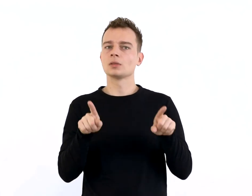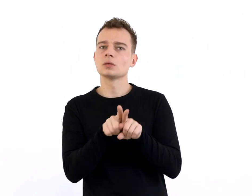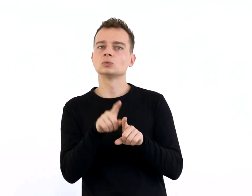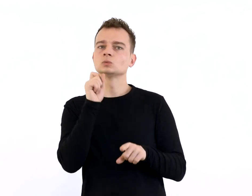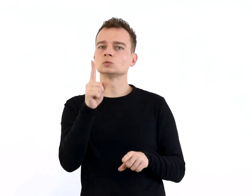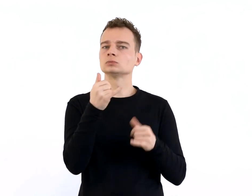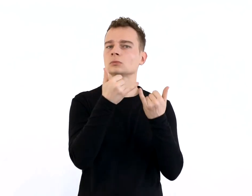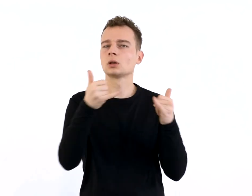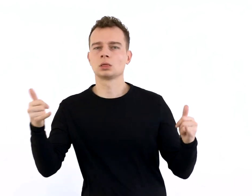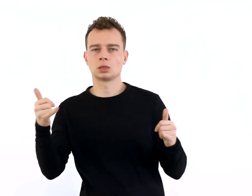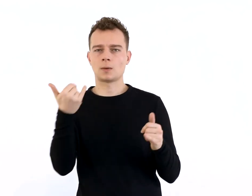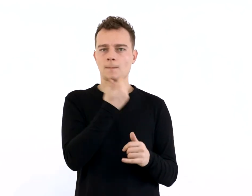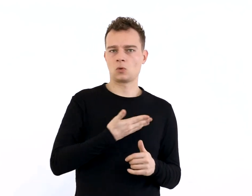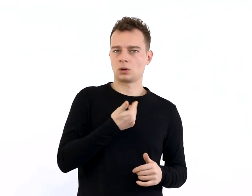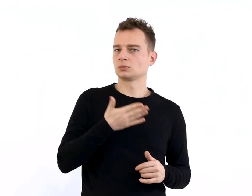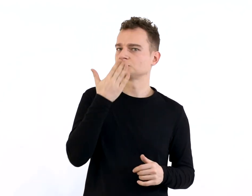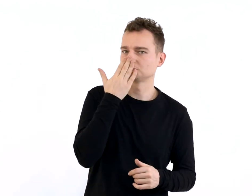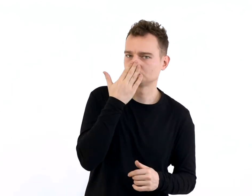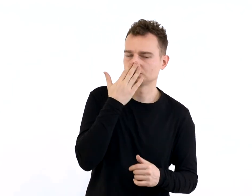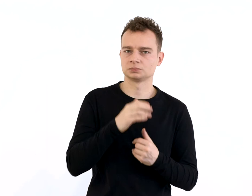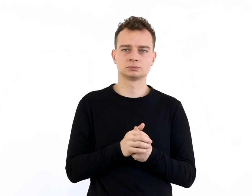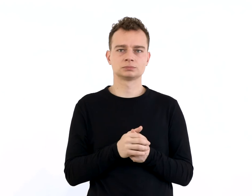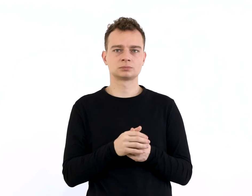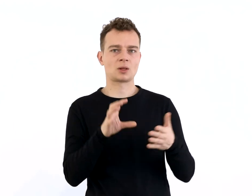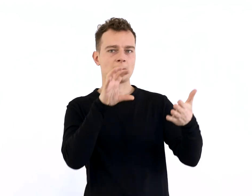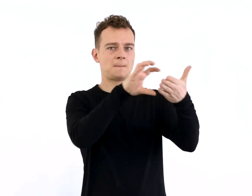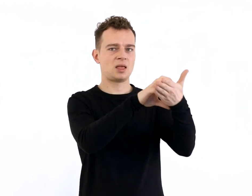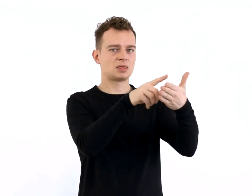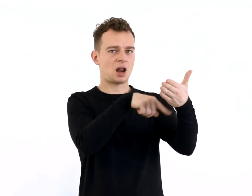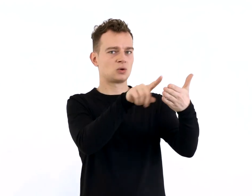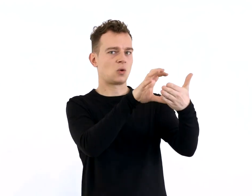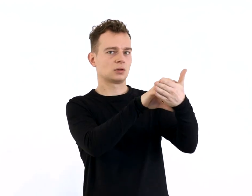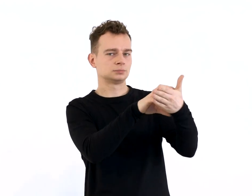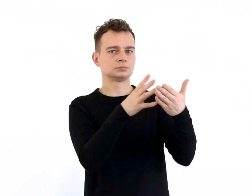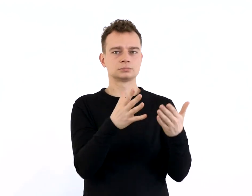Ponadto można się również spotkać z formą medalionów.